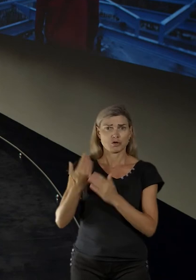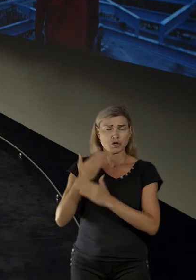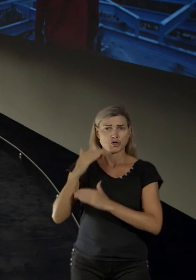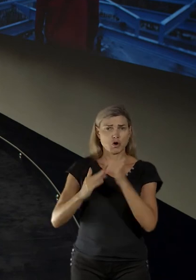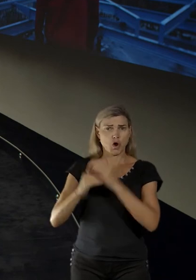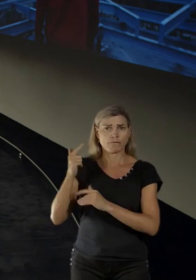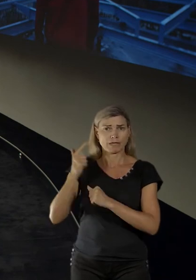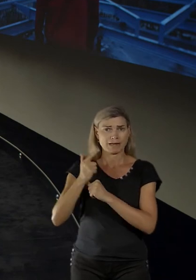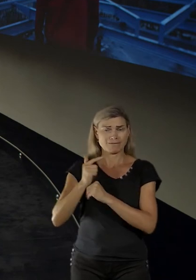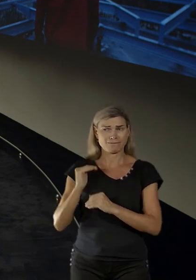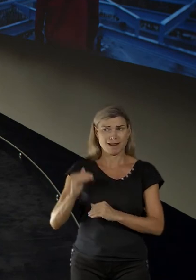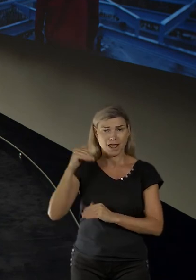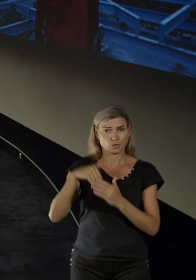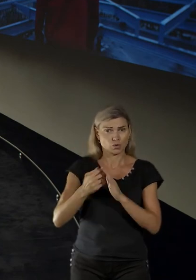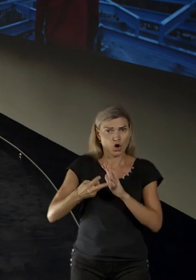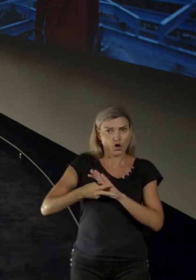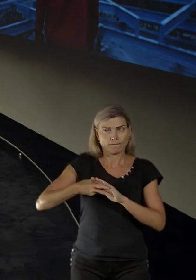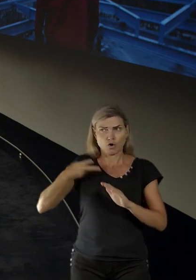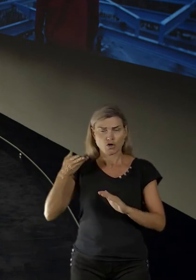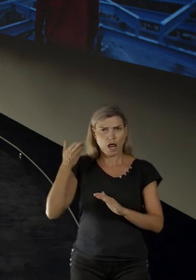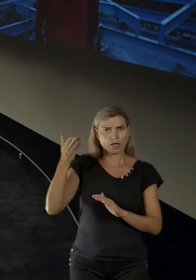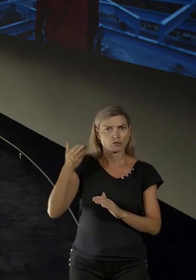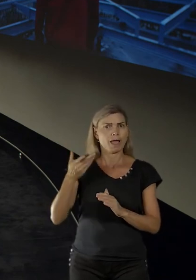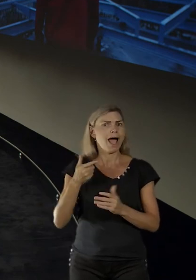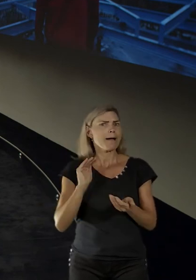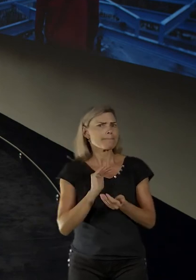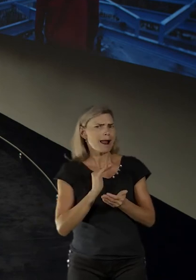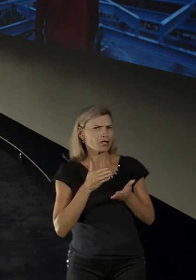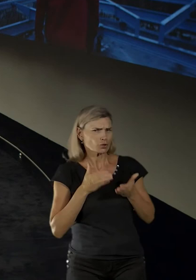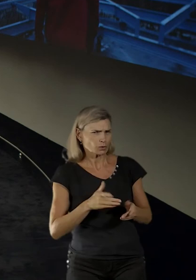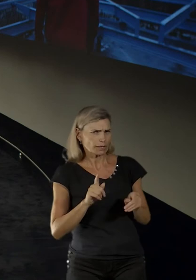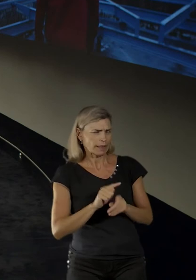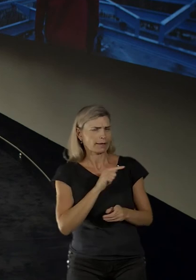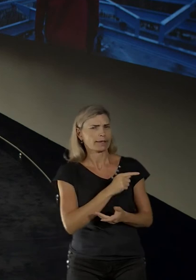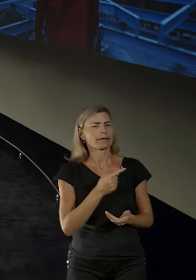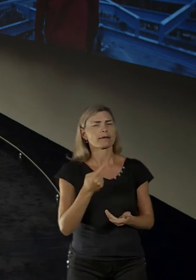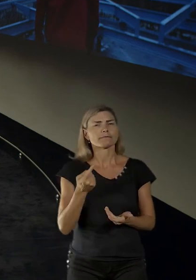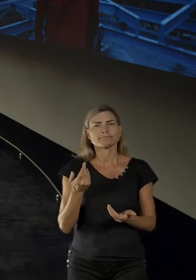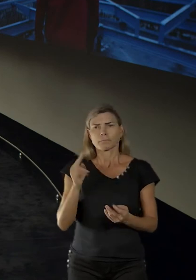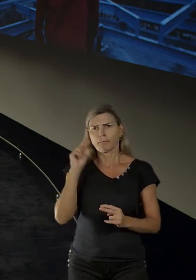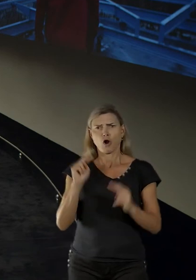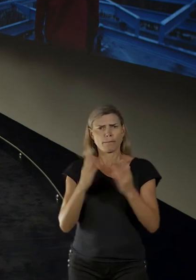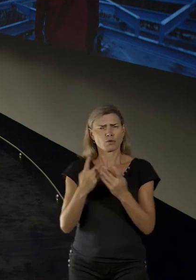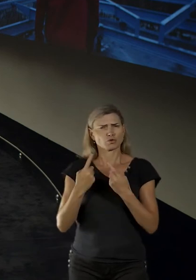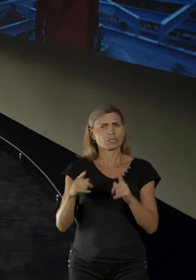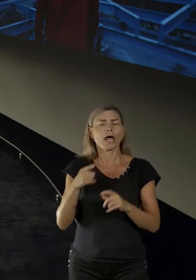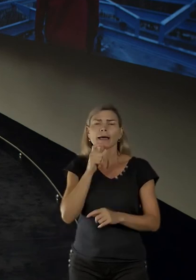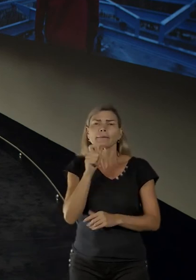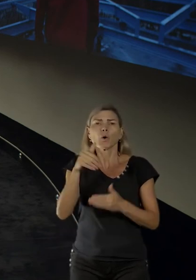co je třeba na Malešické ulici je, tak se na to kouká jinak. Tak jestli si můžeme ty termíny nějak urovnat. Co je výšková stavba?